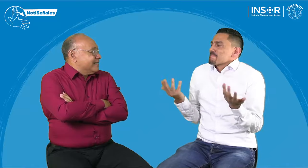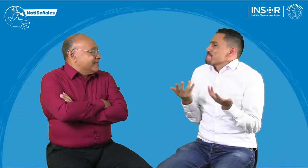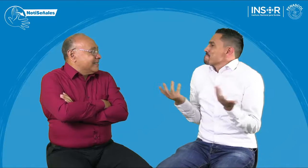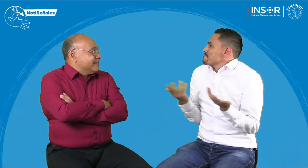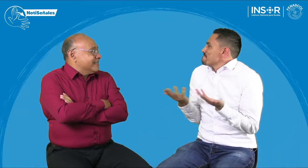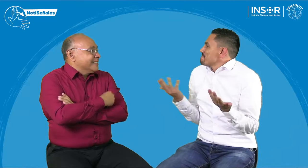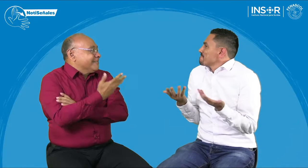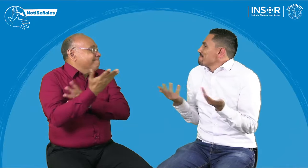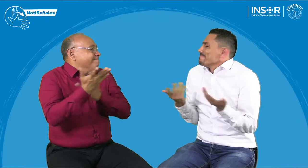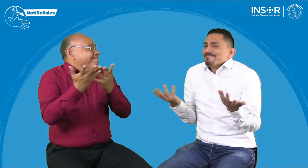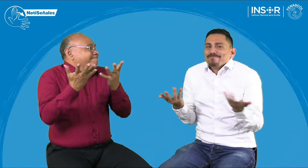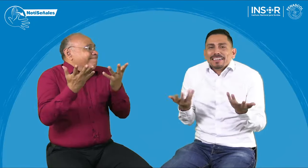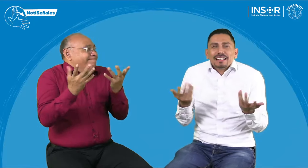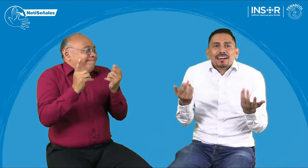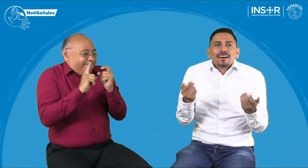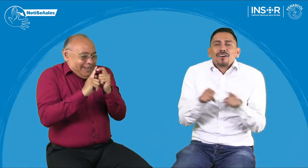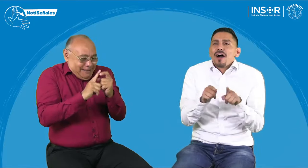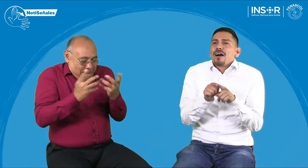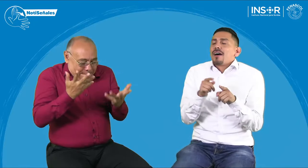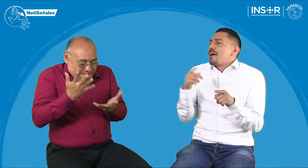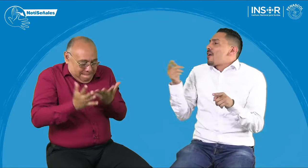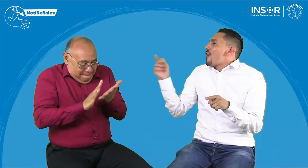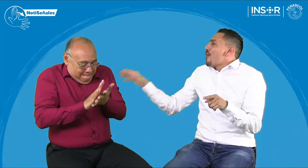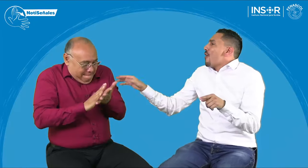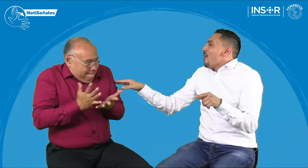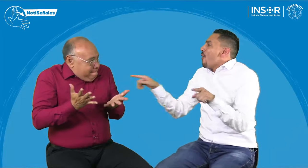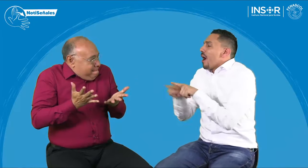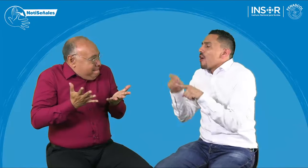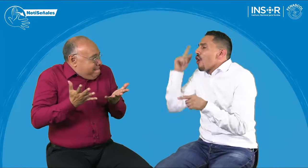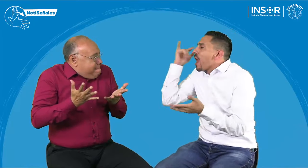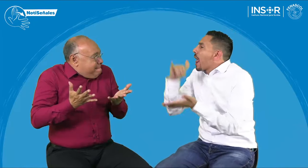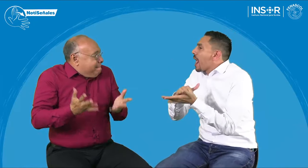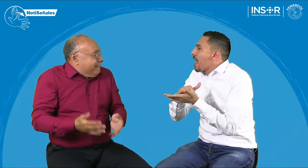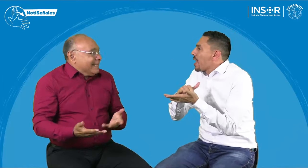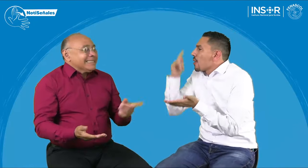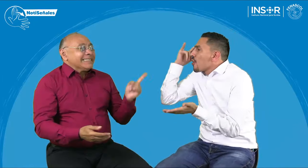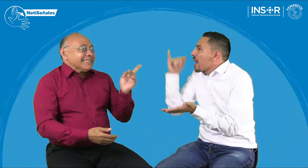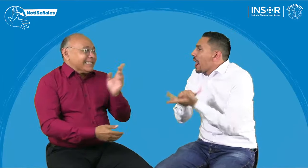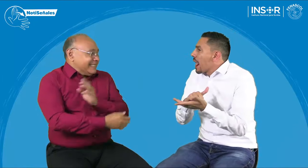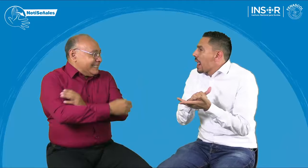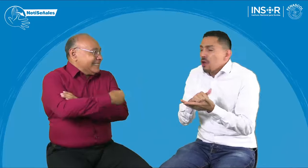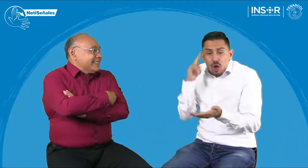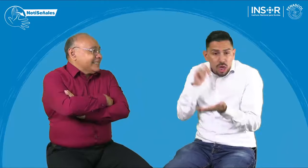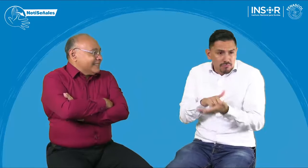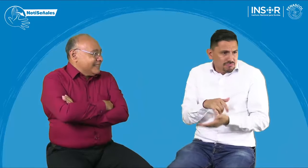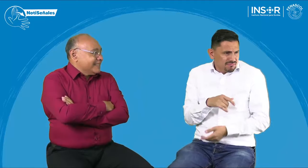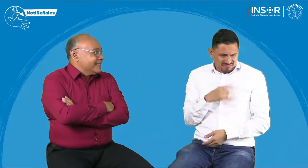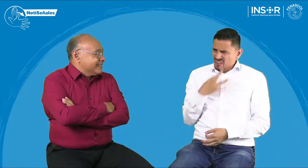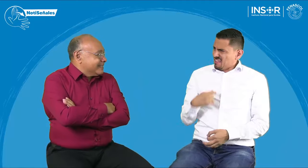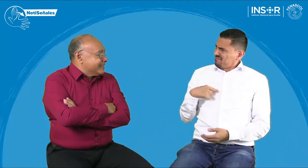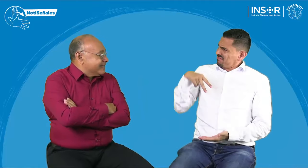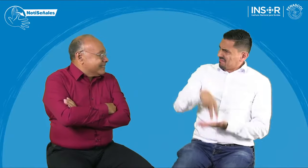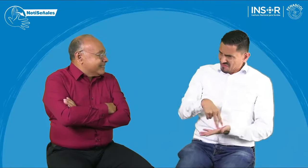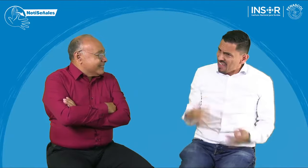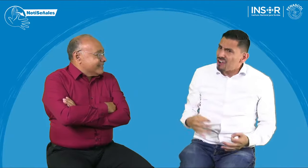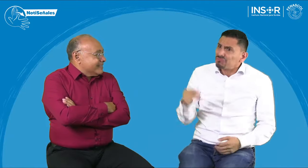en el lisor, ¿Cómo te sientes? No, no sé que decir, no no es